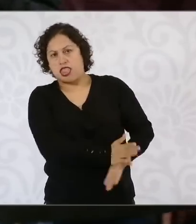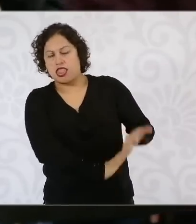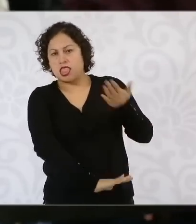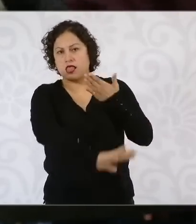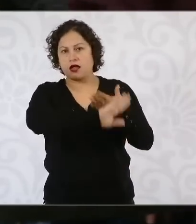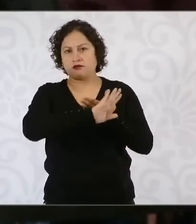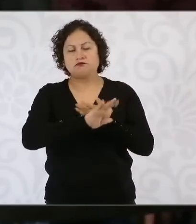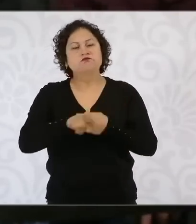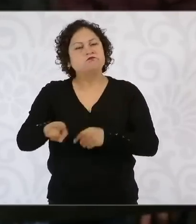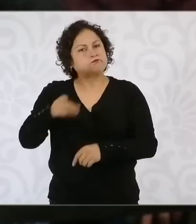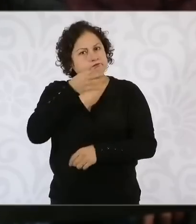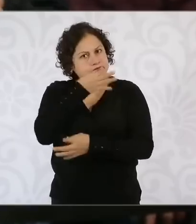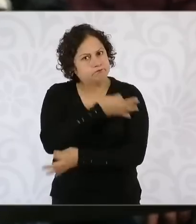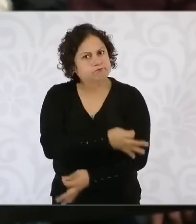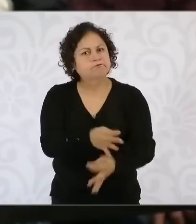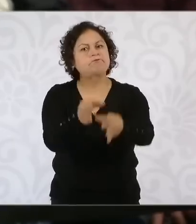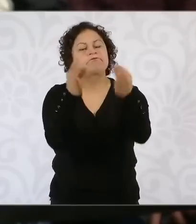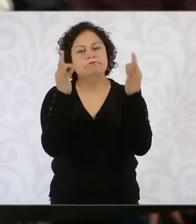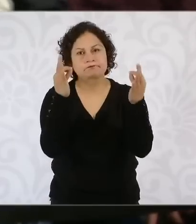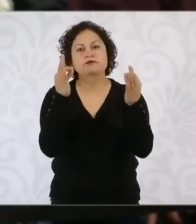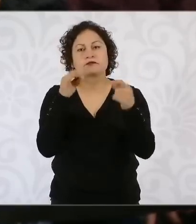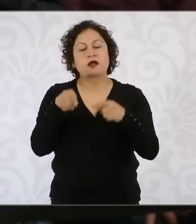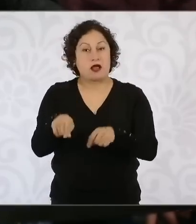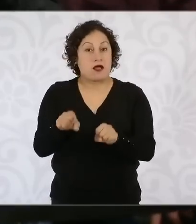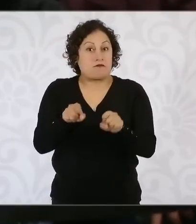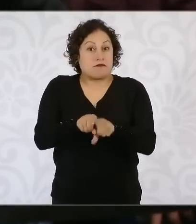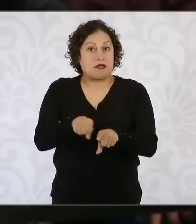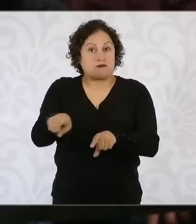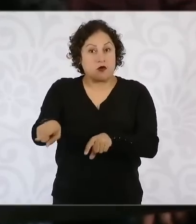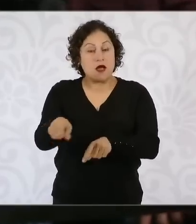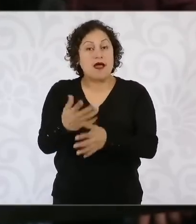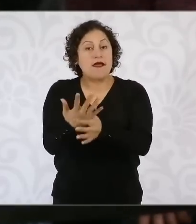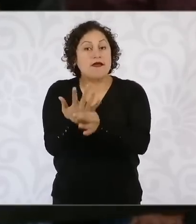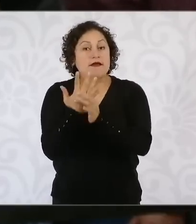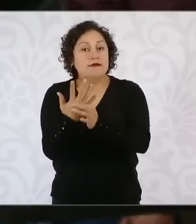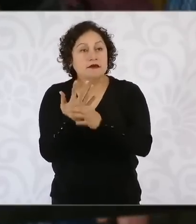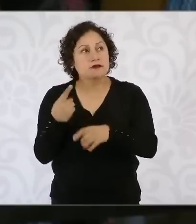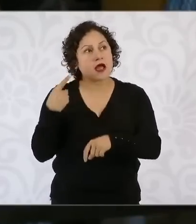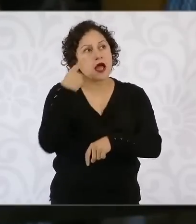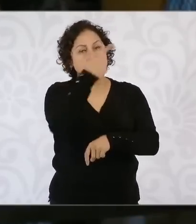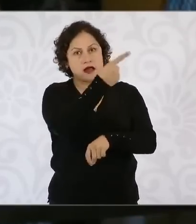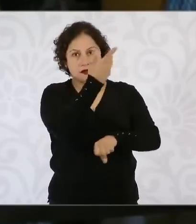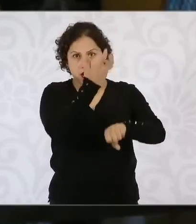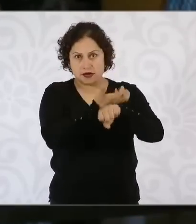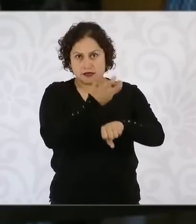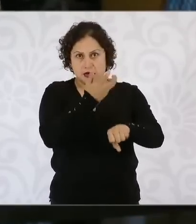criminalización de su Estancia en Estados Unidos que Eh Pues a todos les llaman criminales Ellos